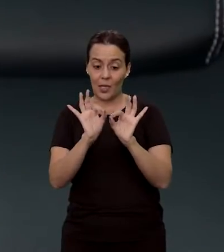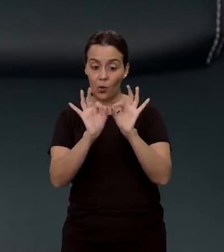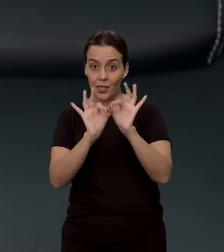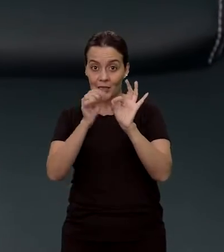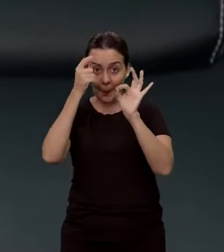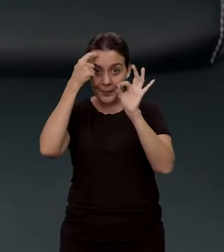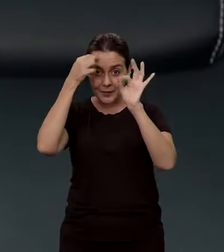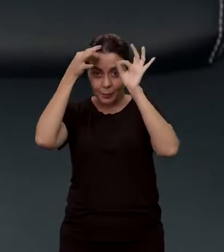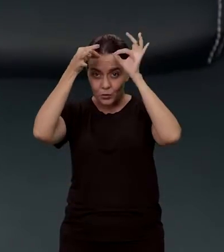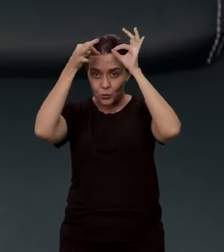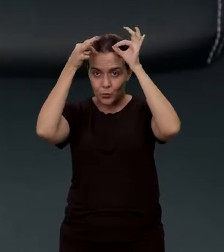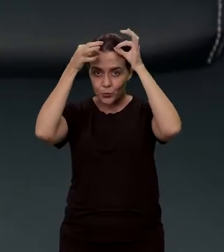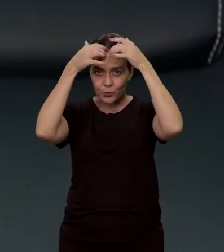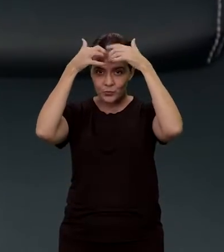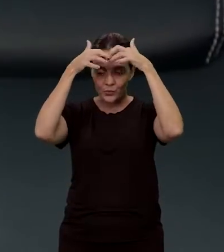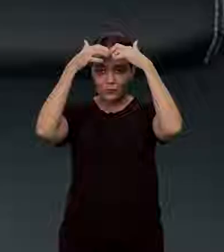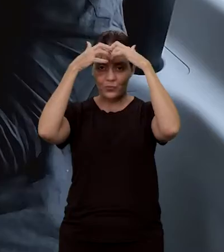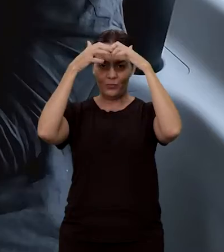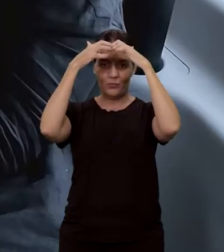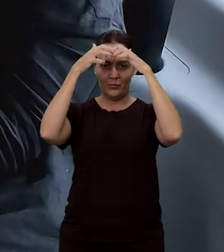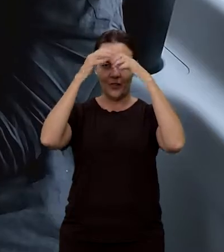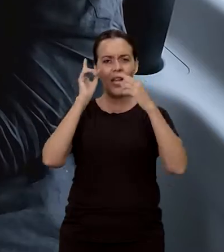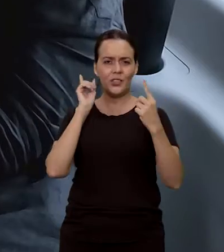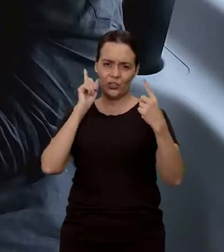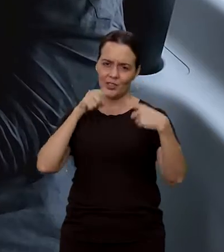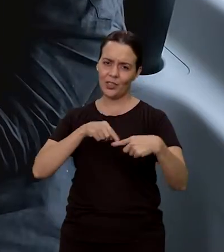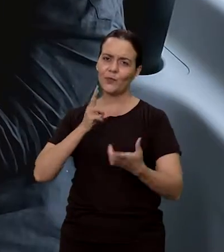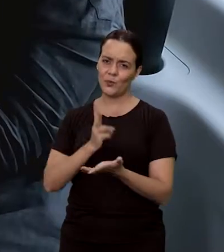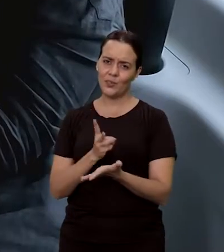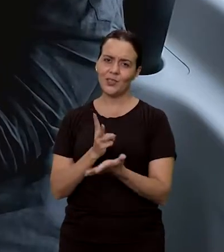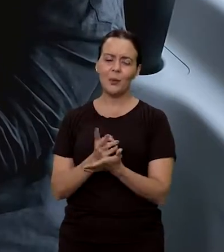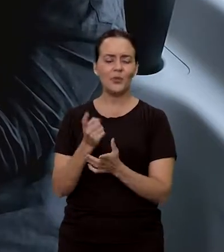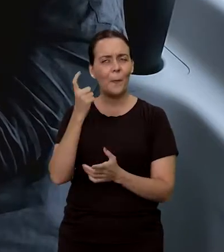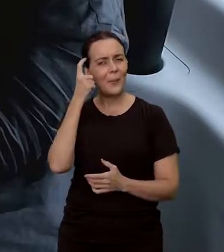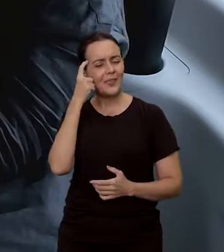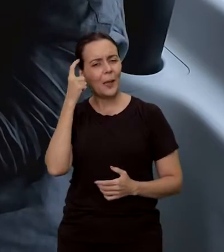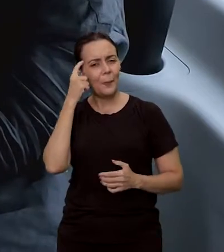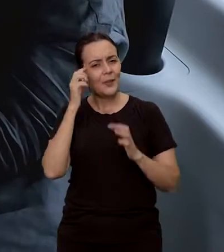E, assim, é um desafio. Isso sempre é um grande desafio [Katiúscia] Total, eu acho. [Mônica] Eu também acho que os ancestrais,